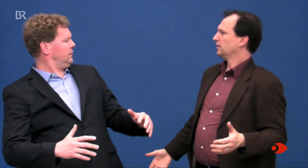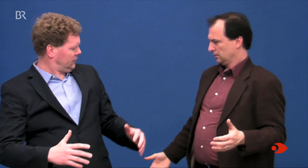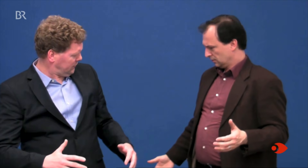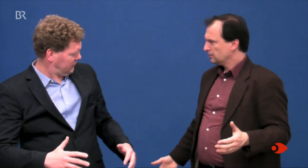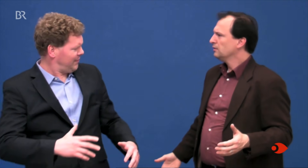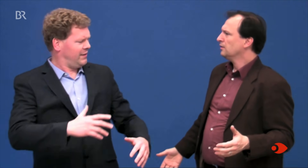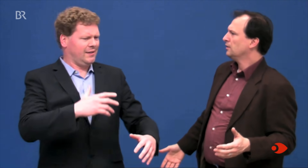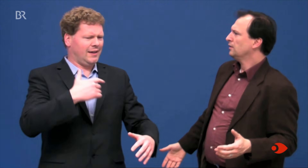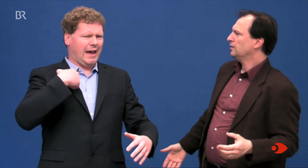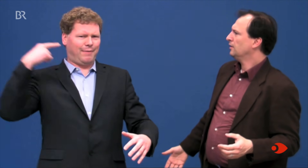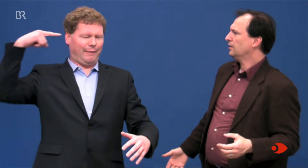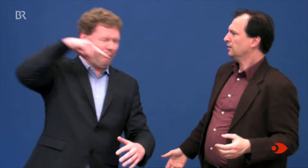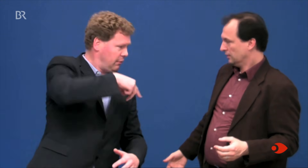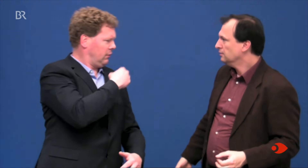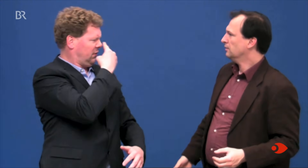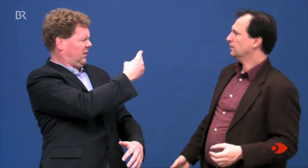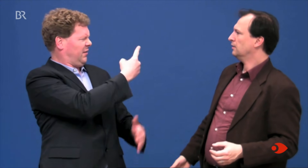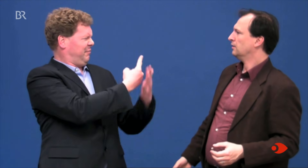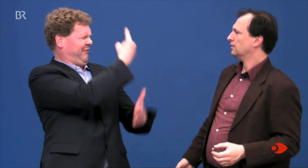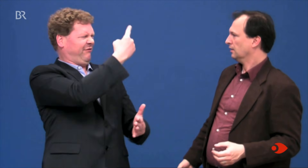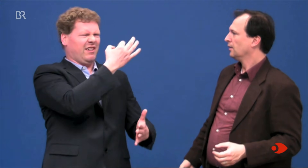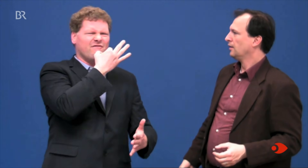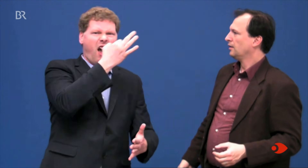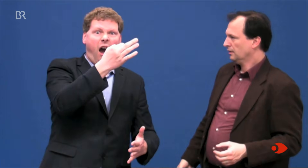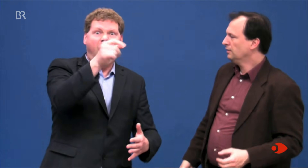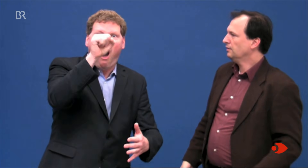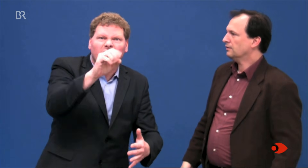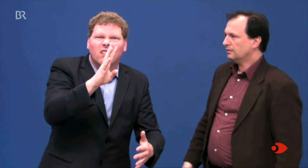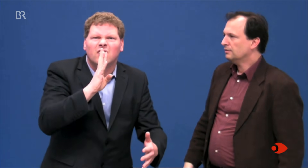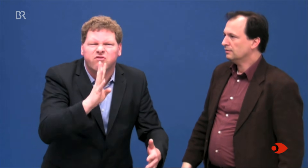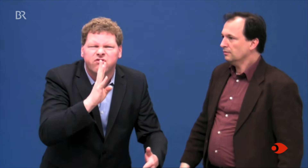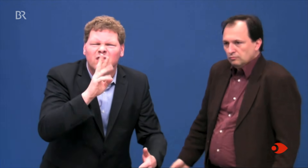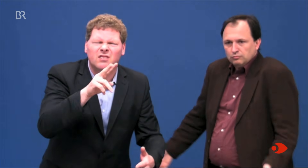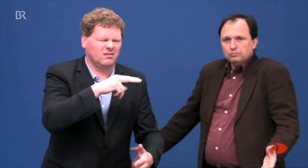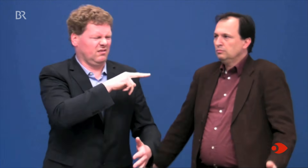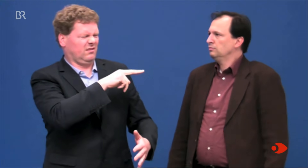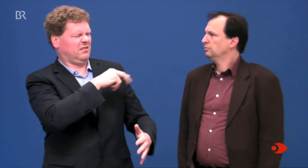Was sehe ich? Du fragst, ob hier Lautsprachler sind? Nee, das ist nicht meins.